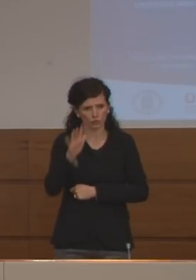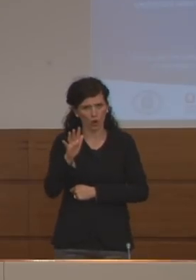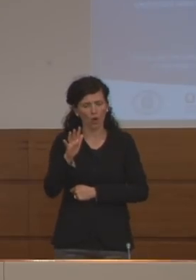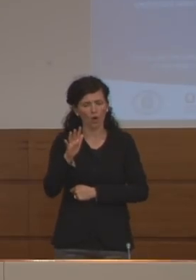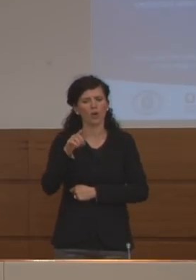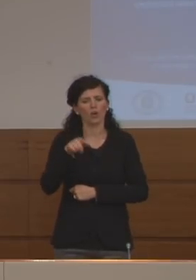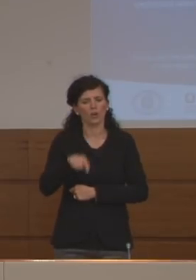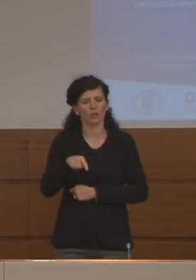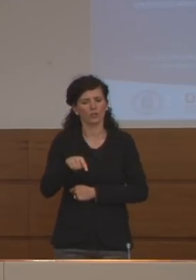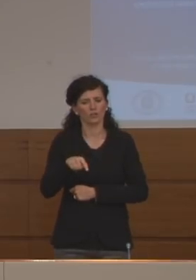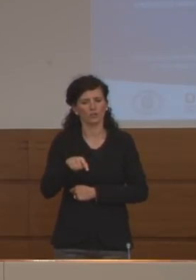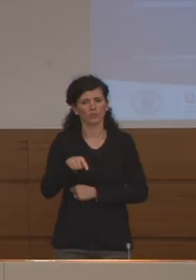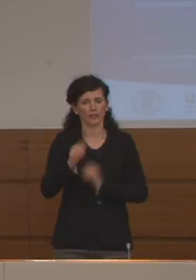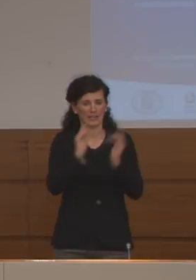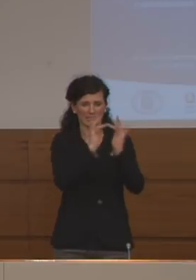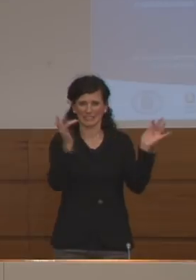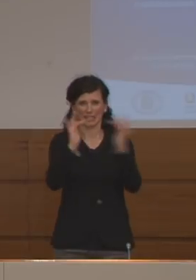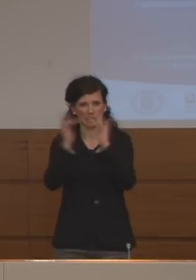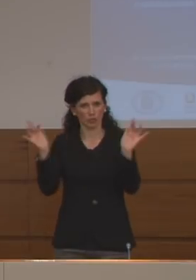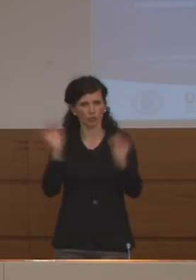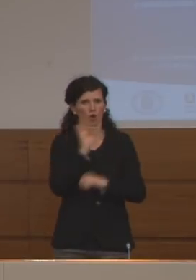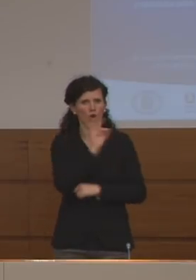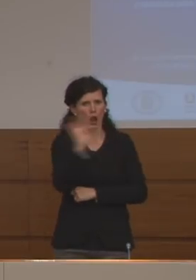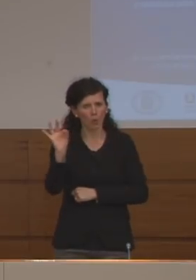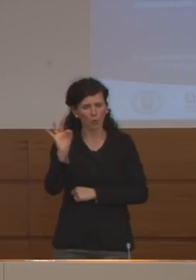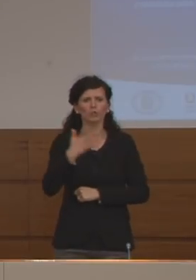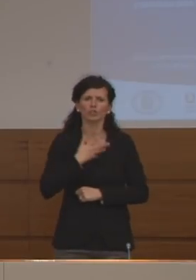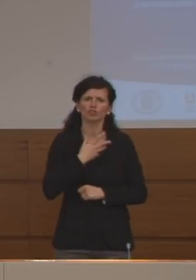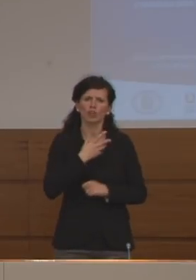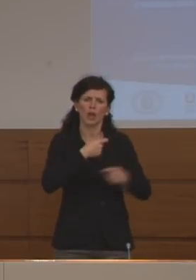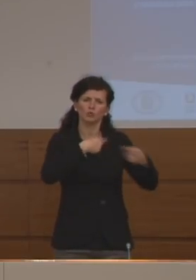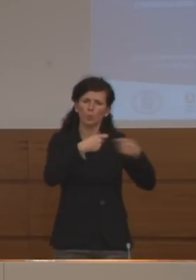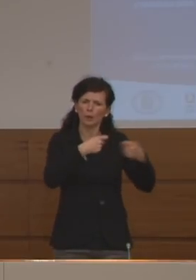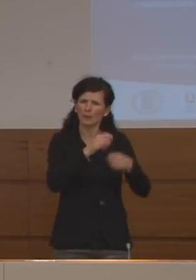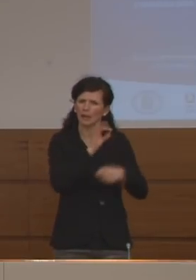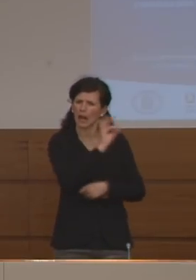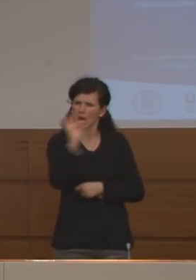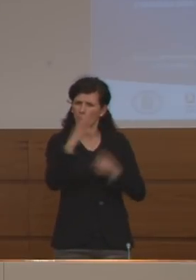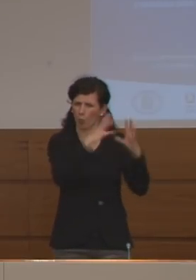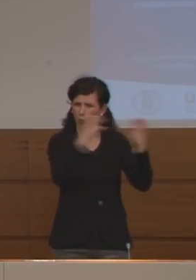questi siti e anche catene di supermercati, perché non necessariamente